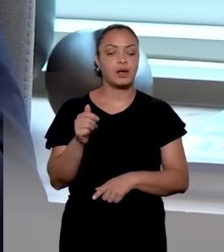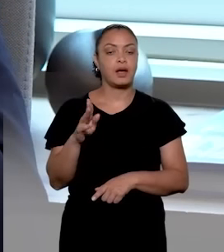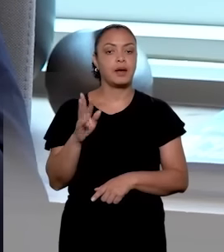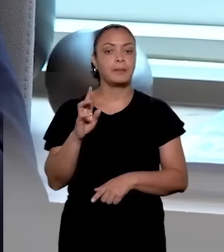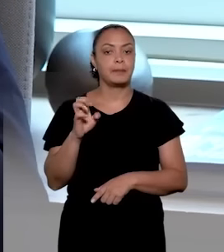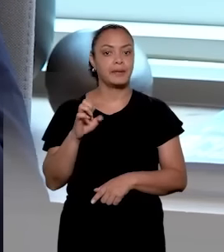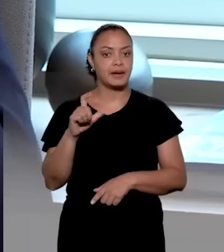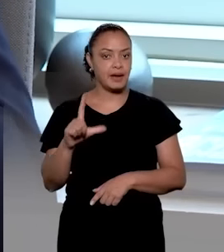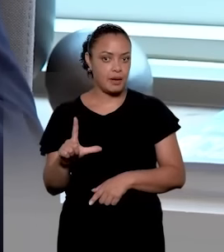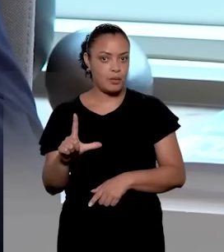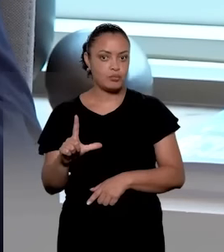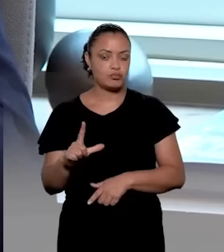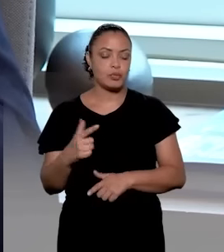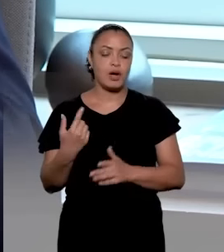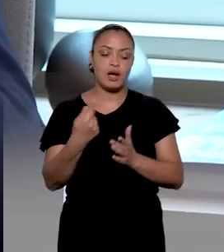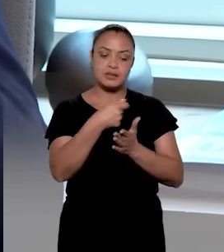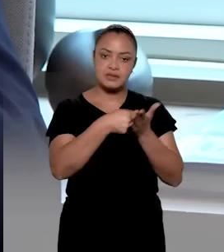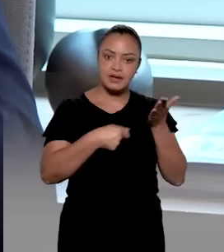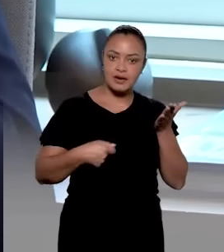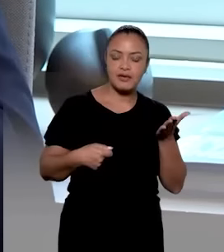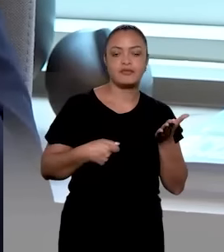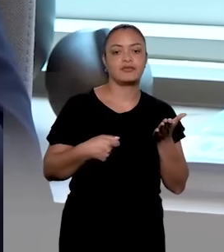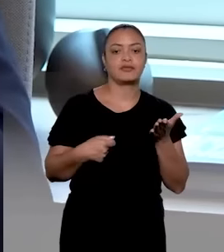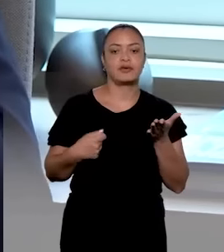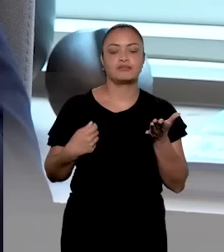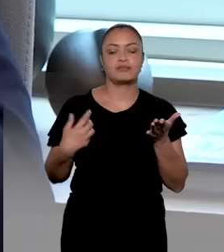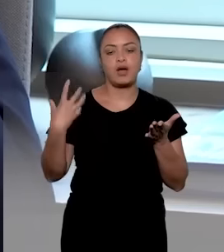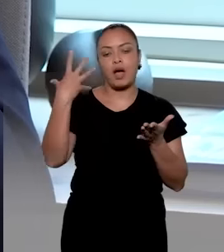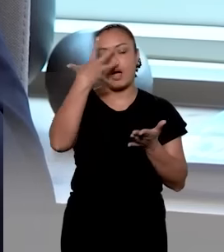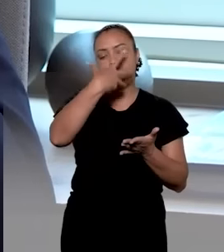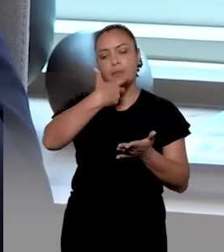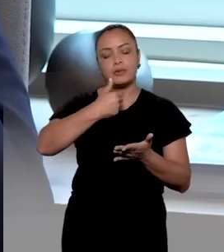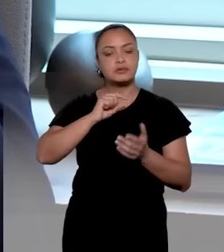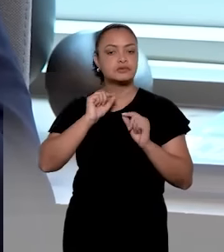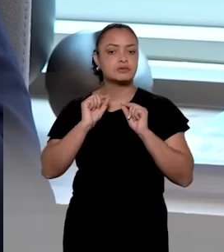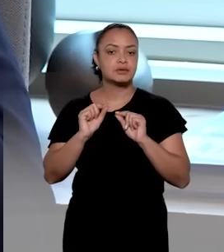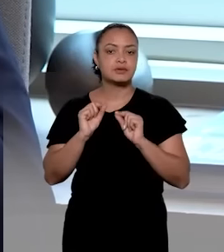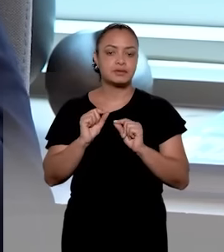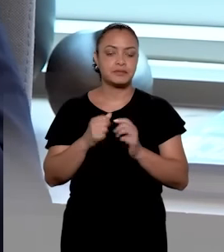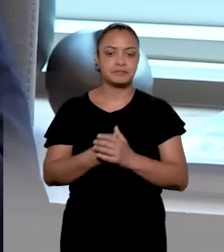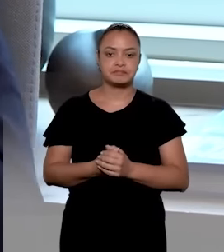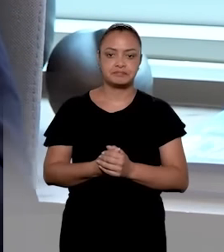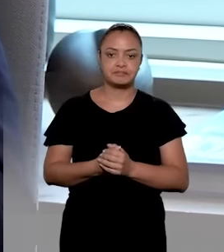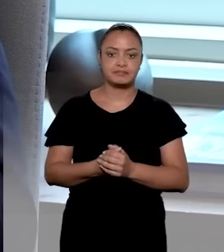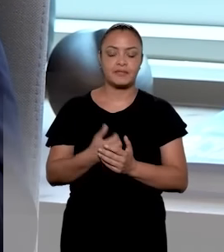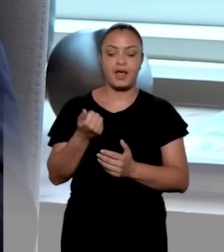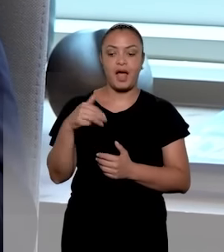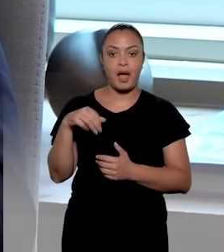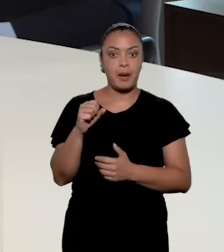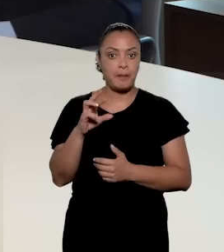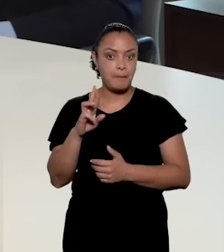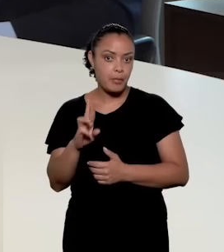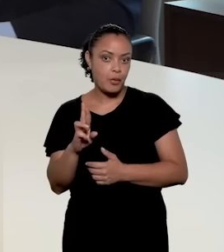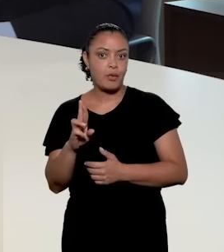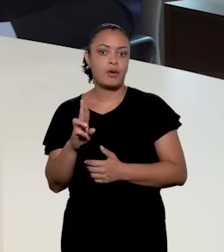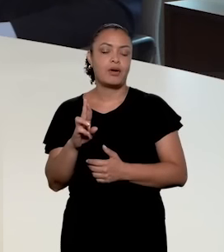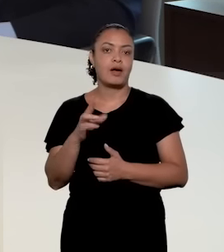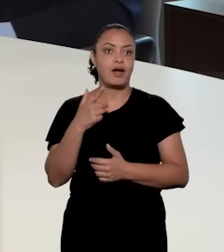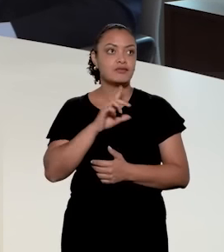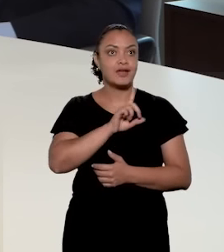que escreveu lá o grande romance dele para mim, que é “O amor nos tempos do cólera”. “O amor nos tempos do cólera” O senhor vive as histórias, não é?